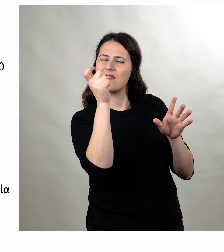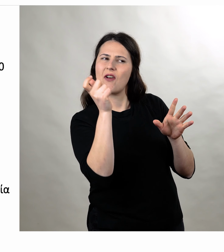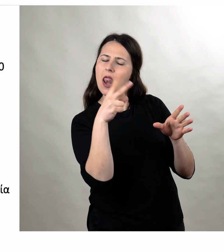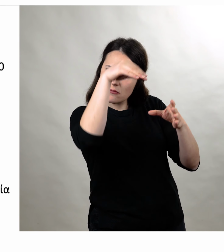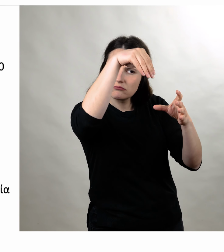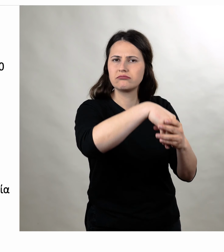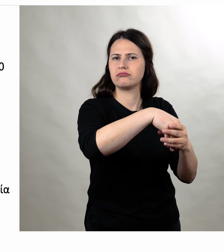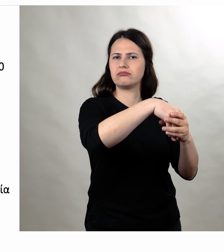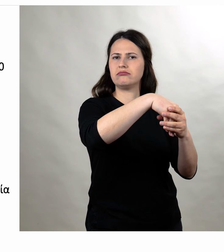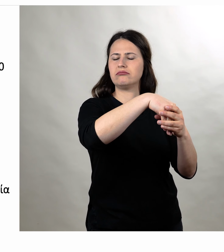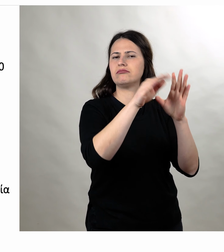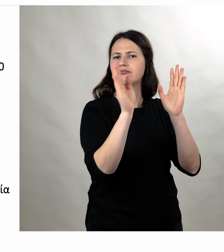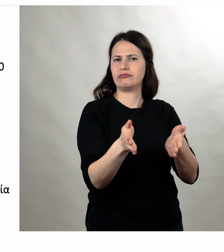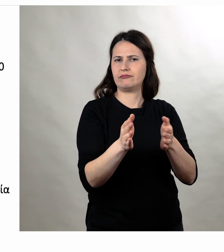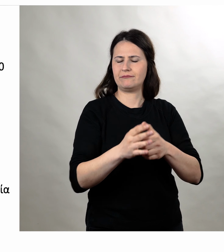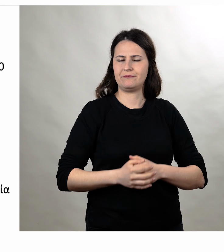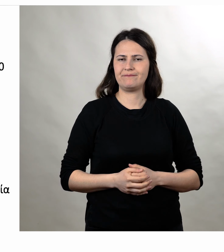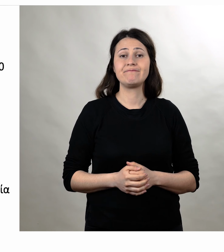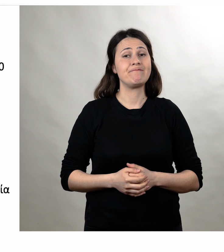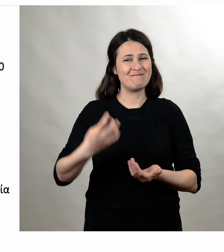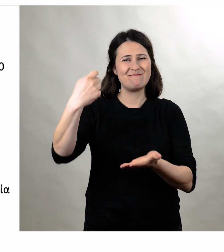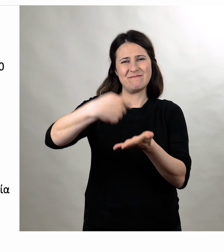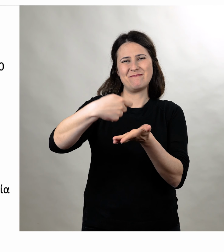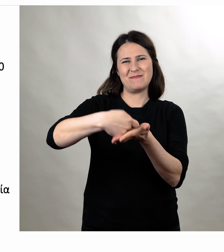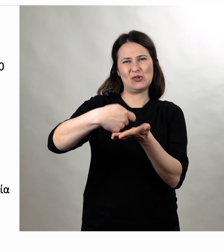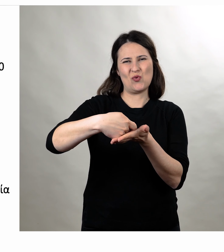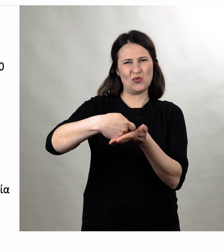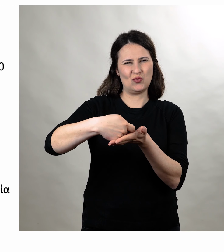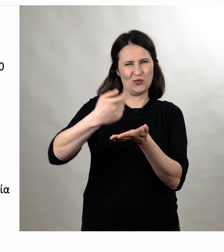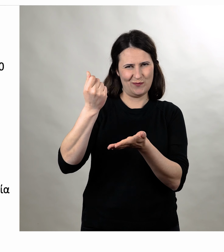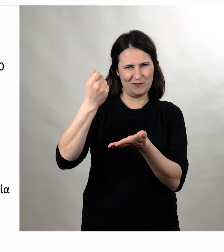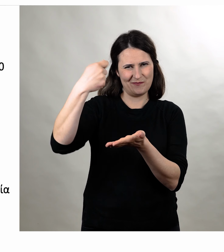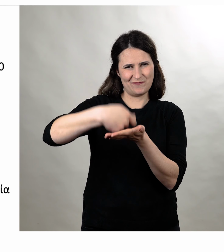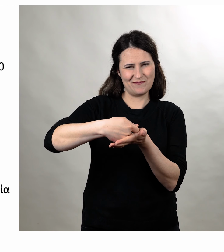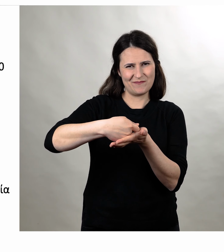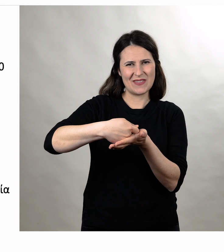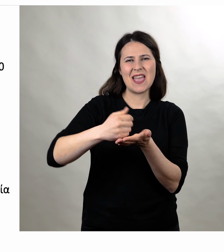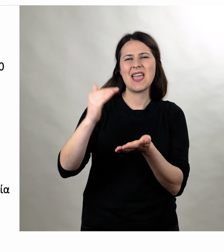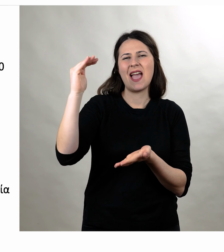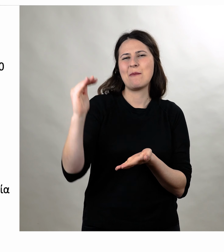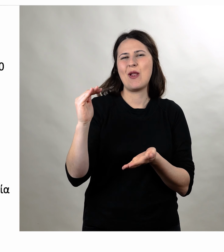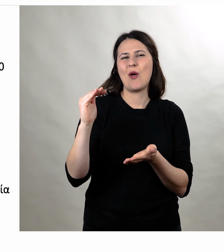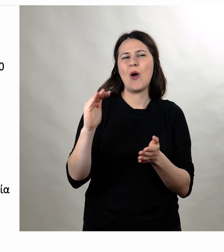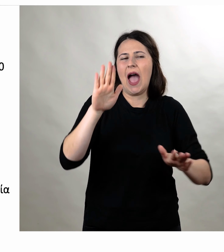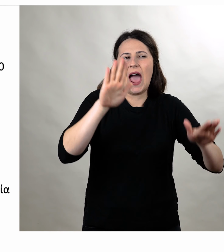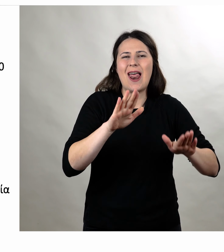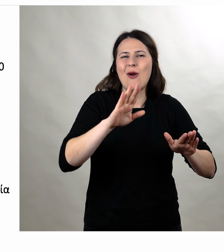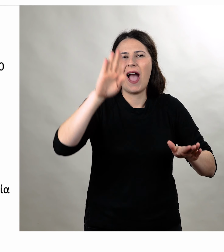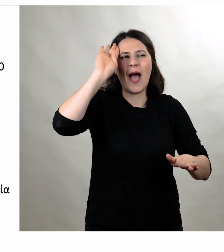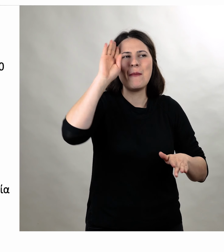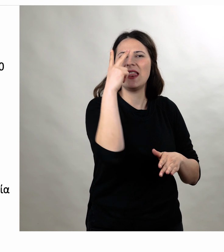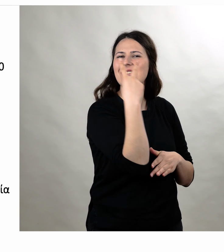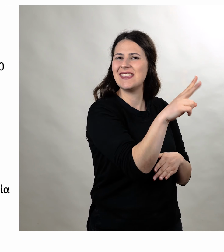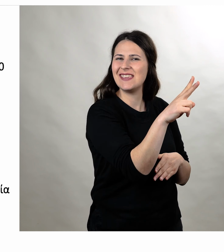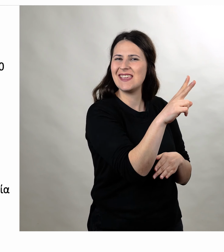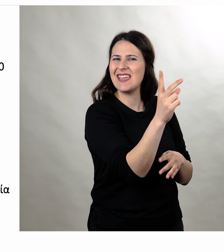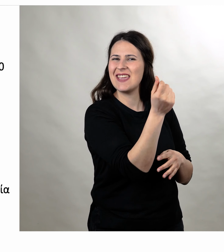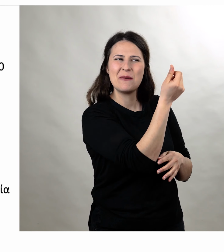Ο μισθός είναι χαμηλός με βάση τα επίπεδα μισθών της Βόρειας Αμερικής.